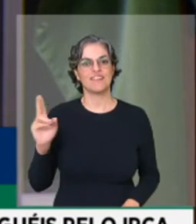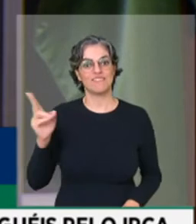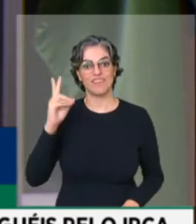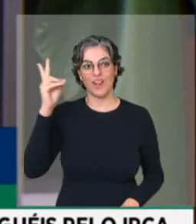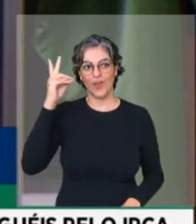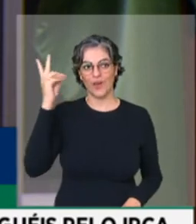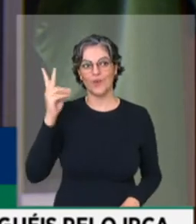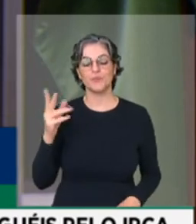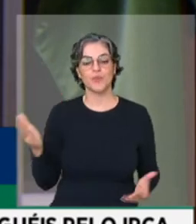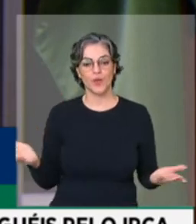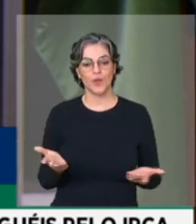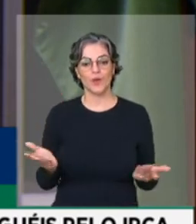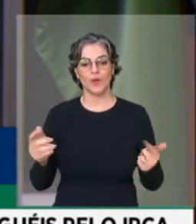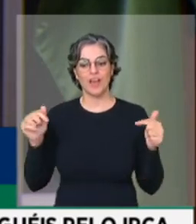AQUI HOJE, EM BRASÍLIA, A PRESENÇA DE DOR ENIS, A